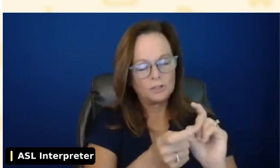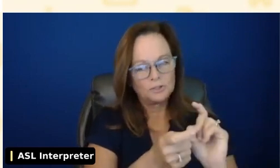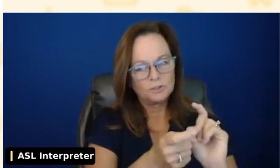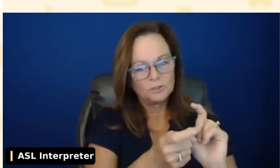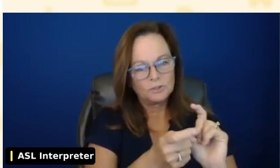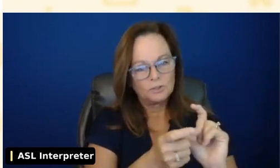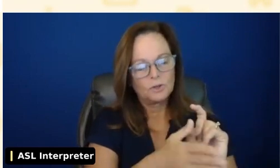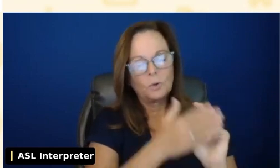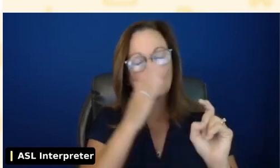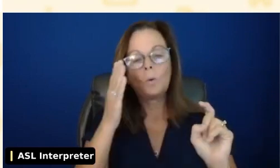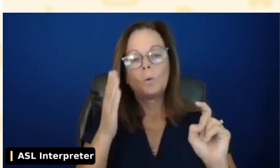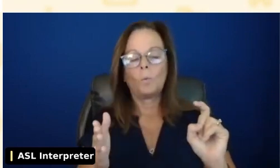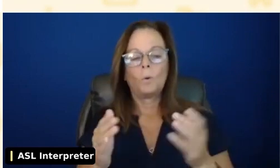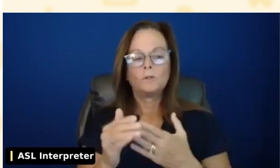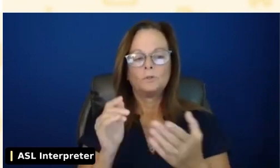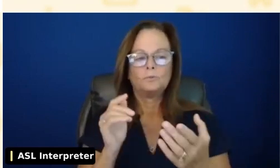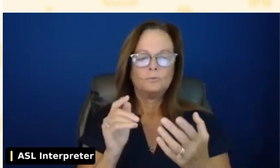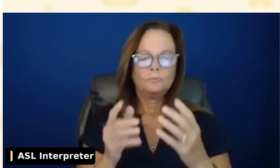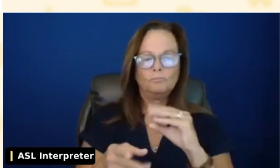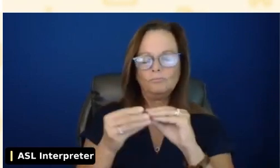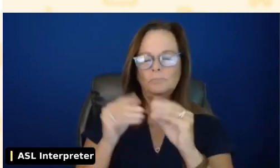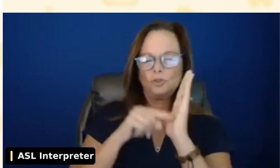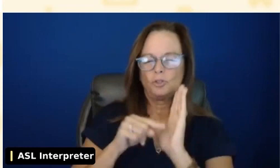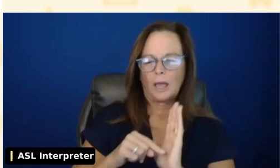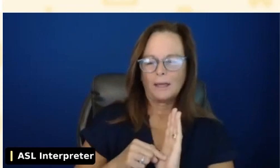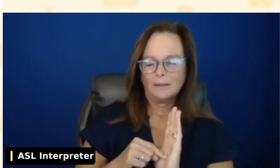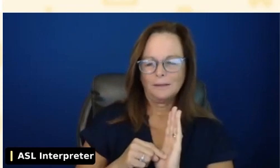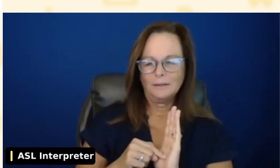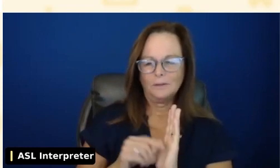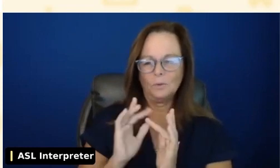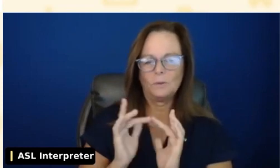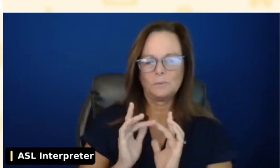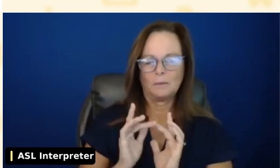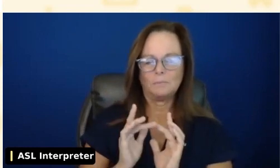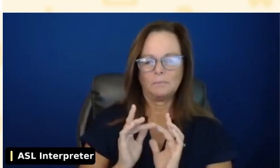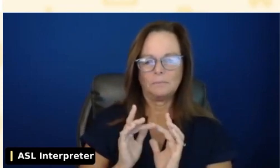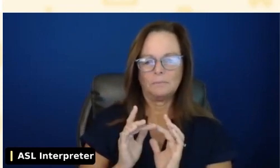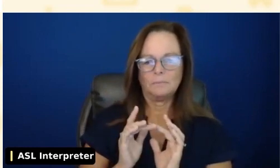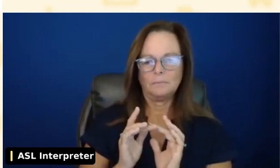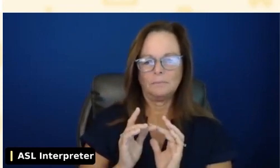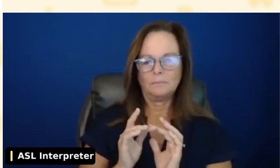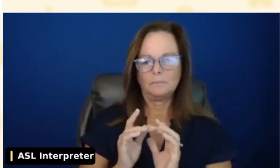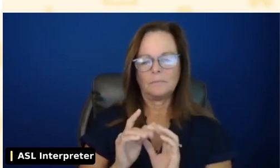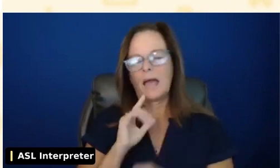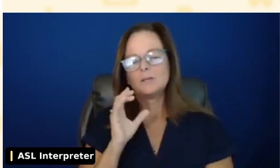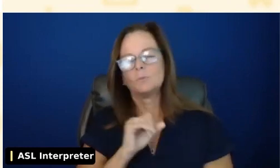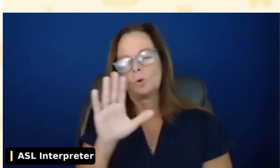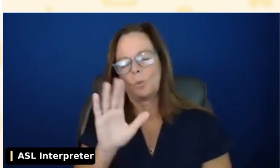cuando vienes a verificar el sitio web que has creado, Supongo que es un sitio web que documentas o lo que sea...